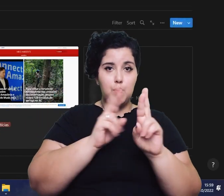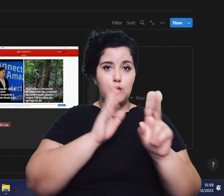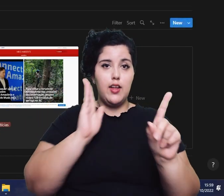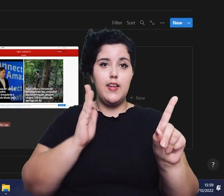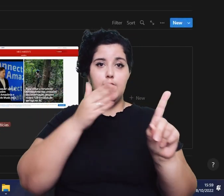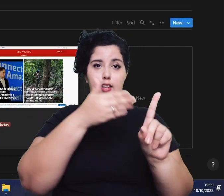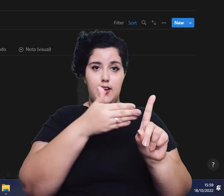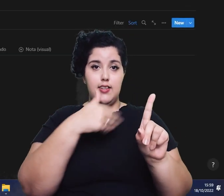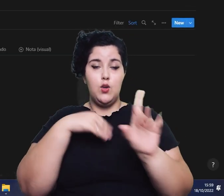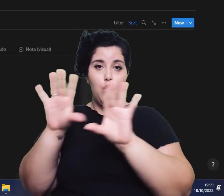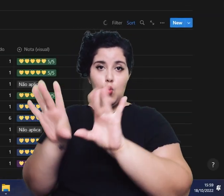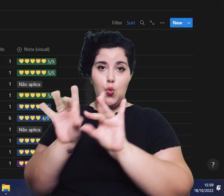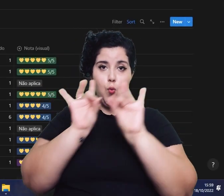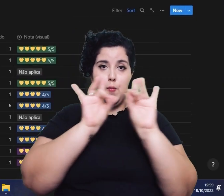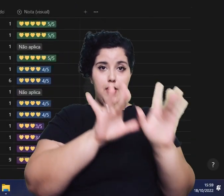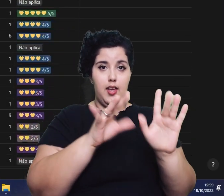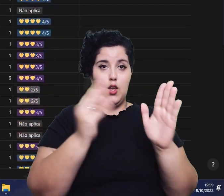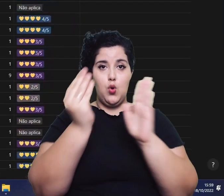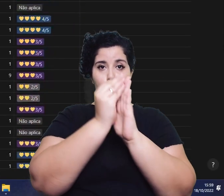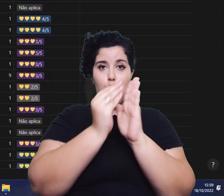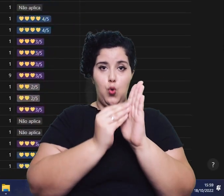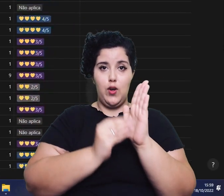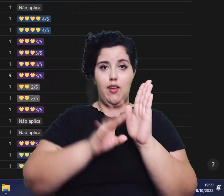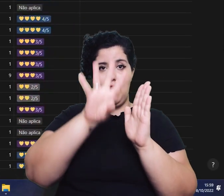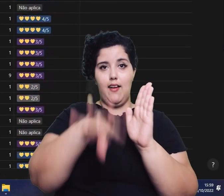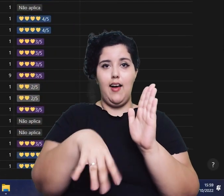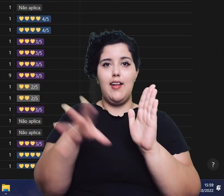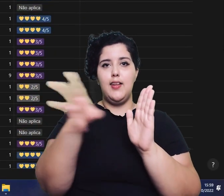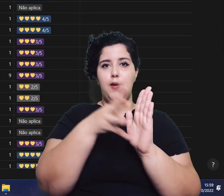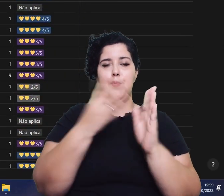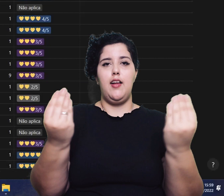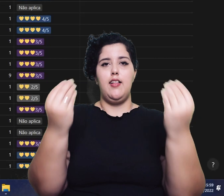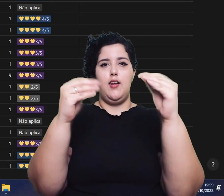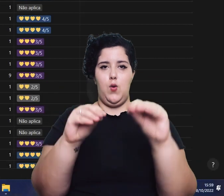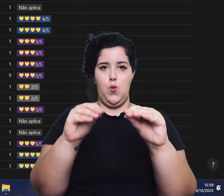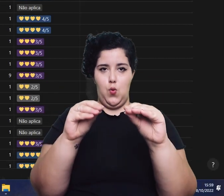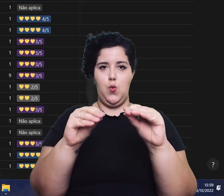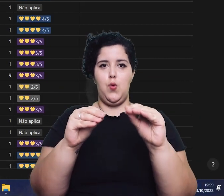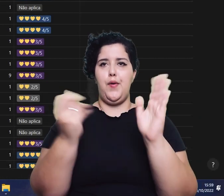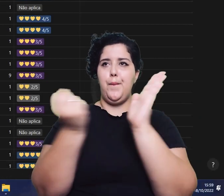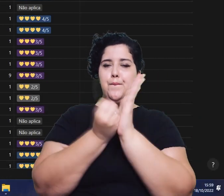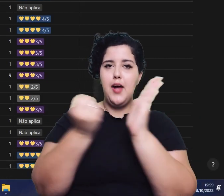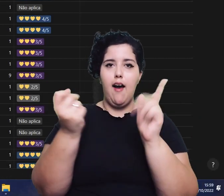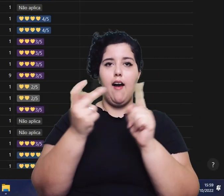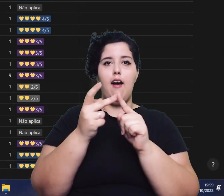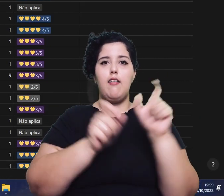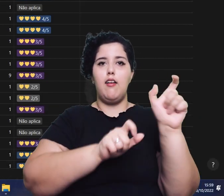referências, eu trouxe tudo pra essa tabelona aqui. Quando eu perguntei pras pessoas, que marca, pessoa, o que